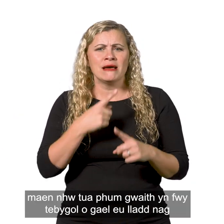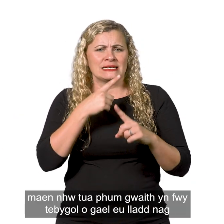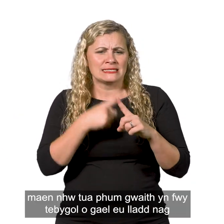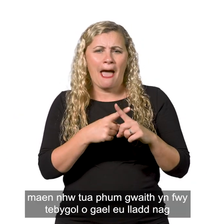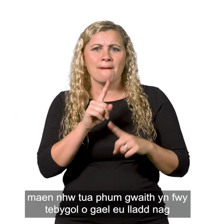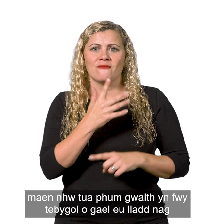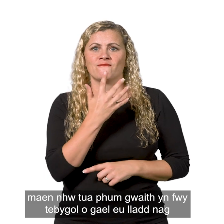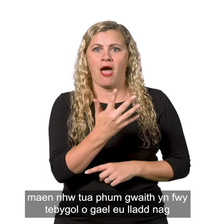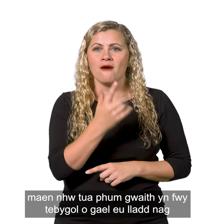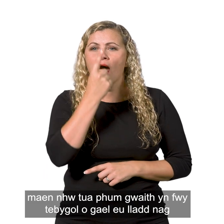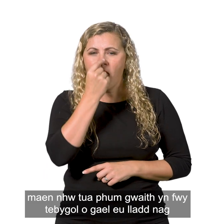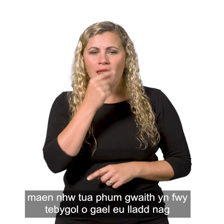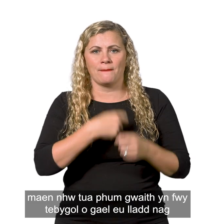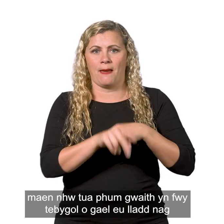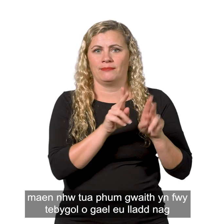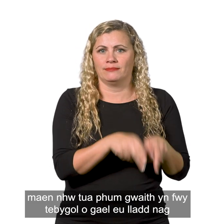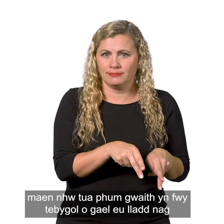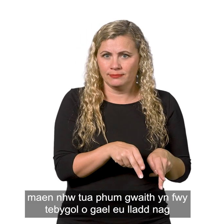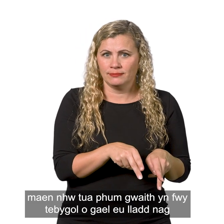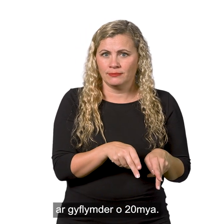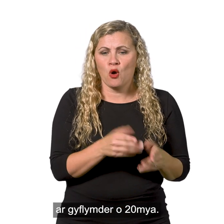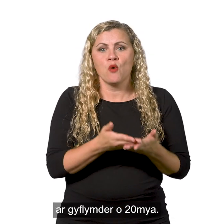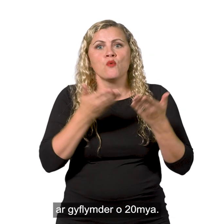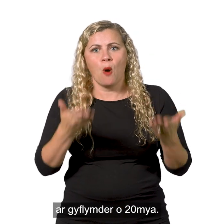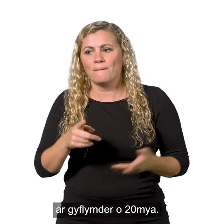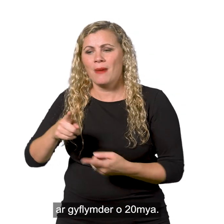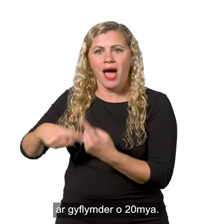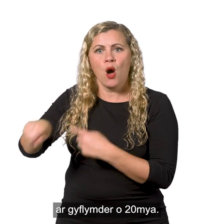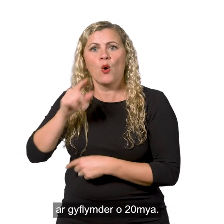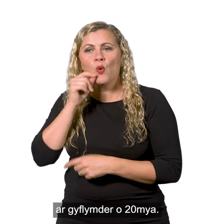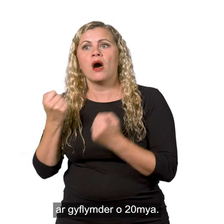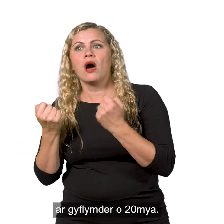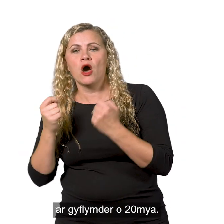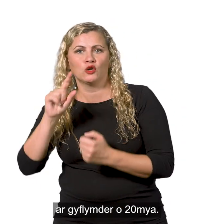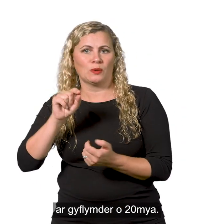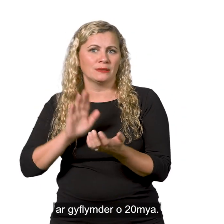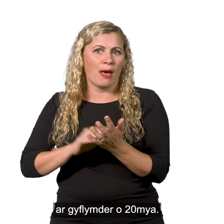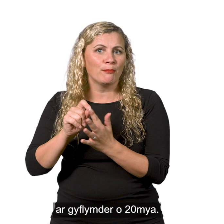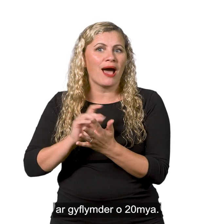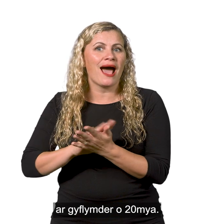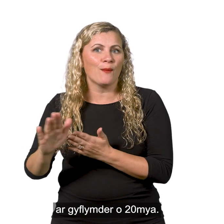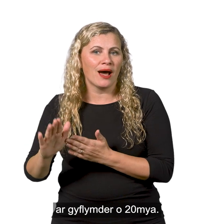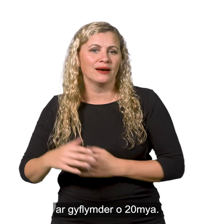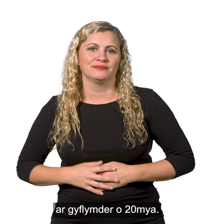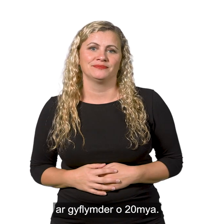maen nhw tua phum gwaith yn fwy tebygol o gael eu lladd nag ar gyflymder o 20mya.